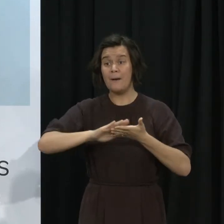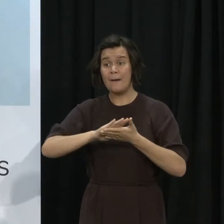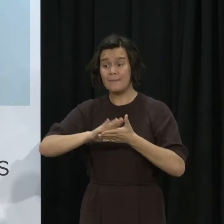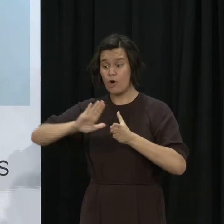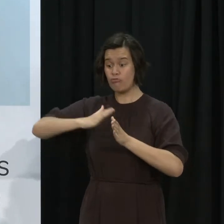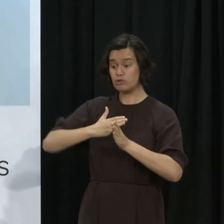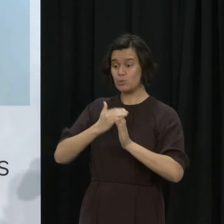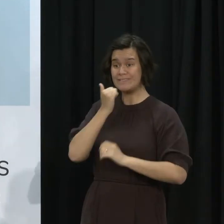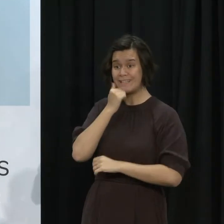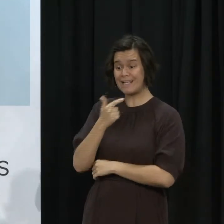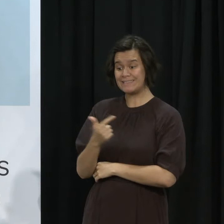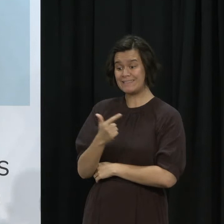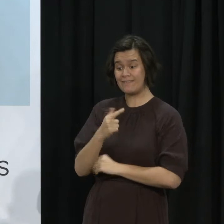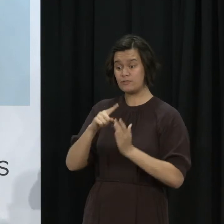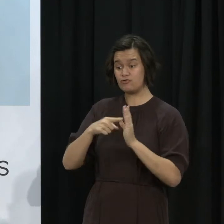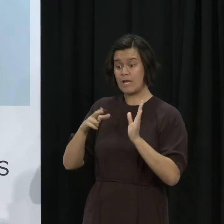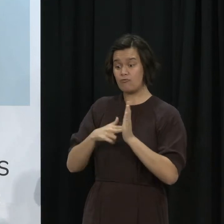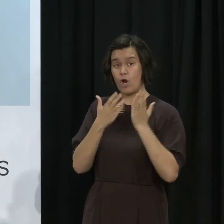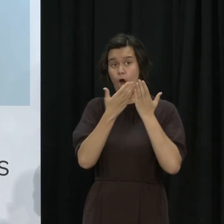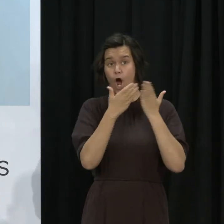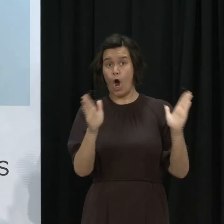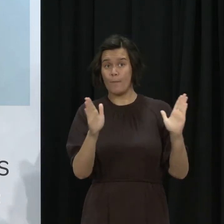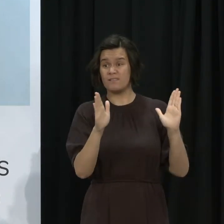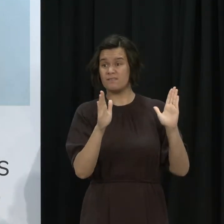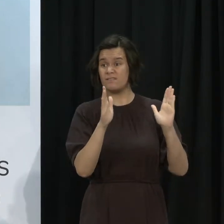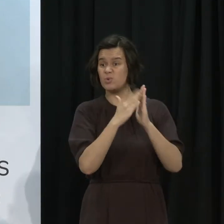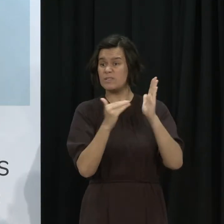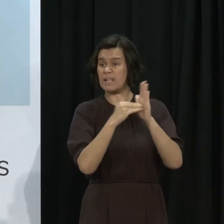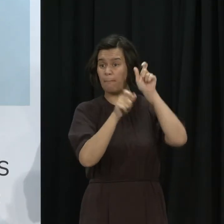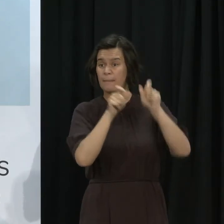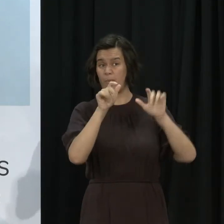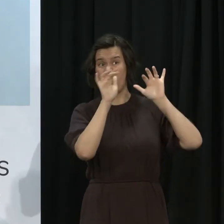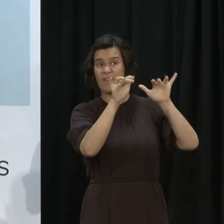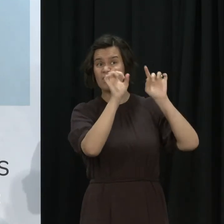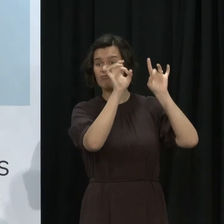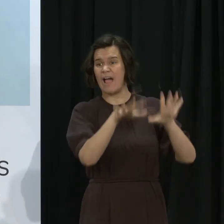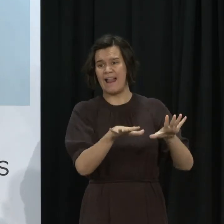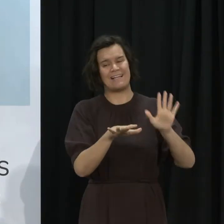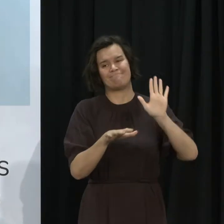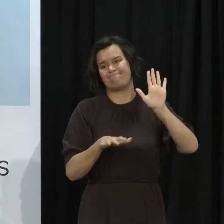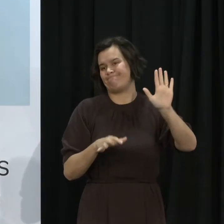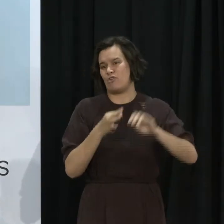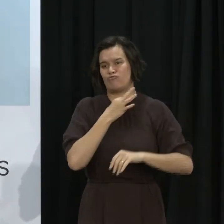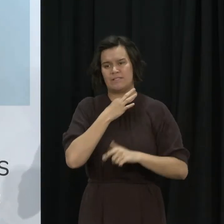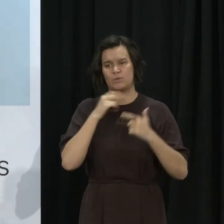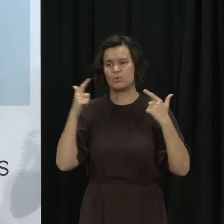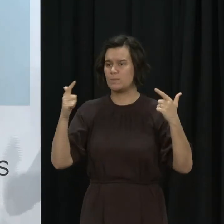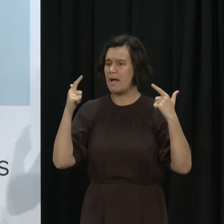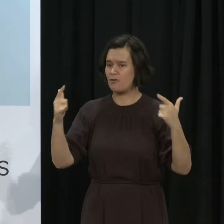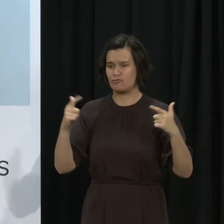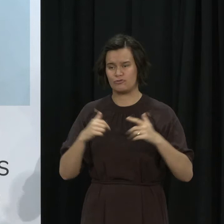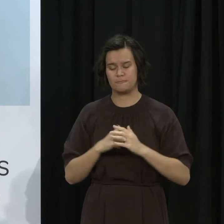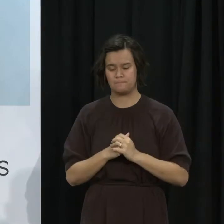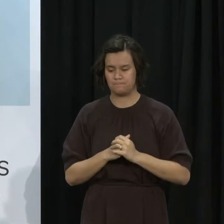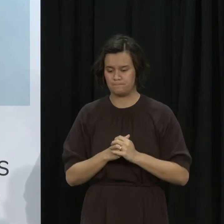tumanako a Wales kia 25,000 nga keehi ia ra i te mutunga o Ko Hanuere, ka whakatuwherahia te